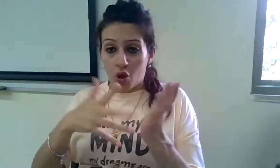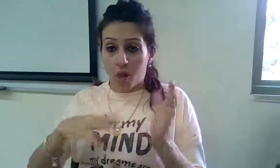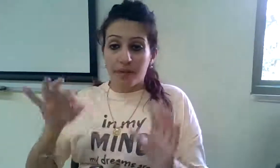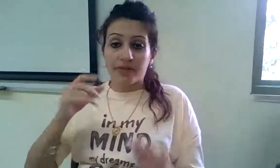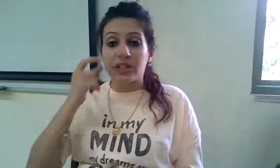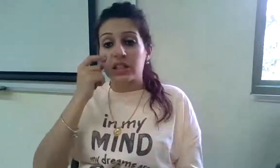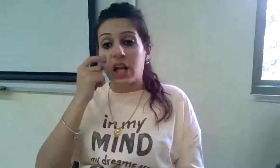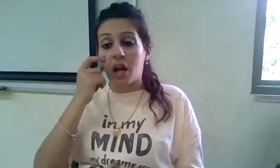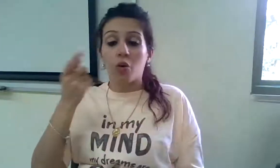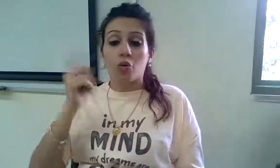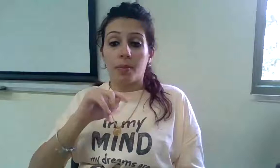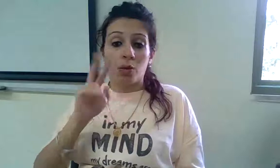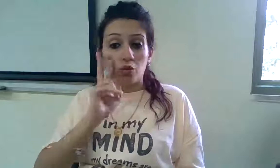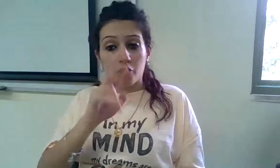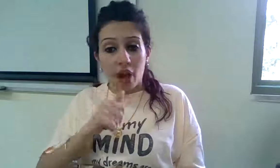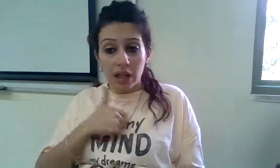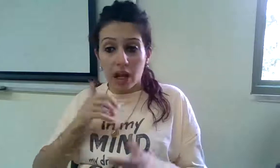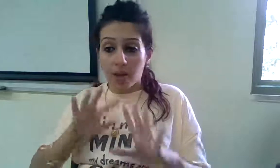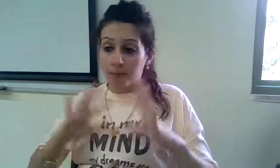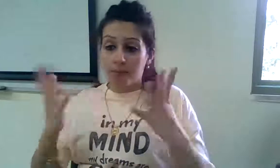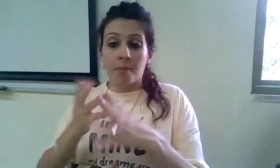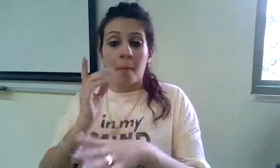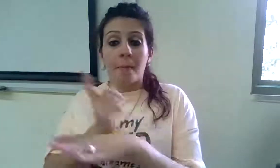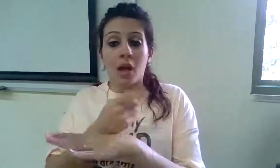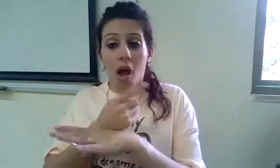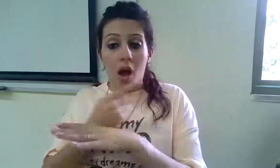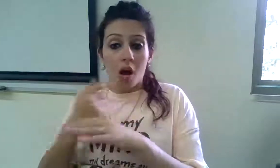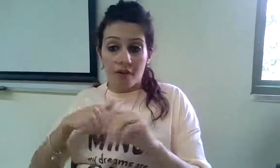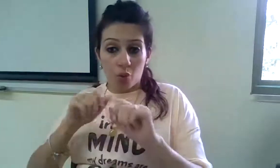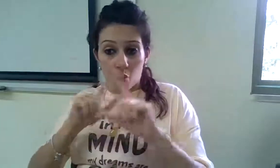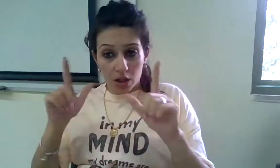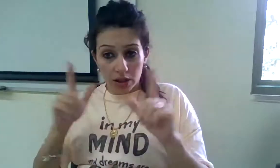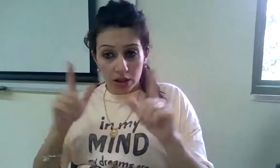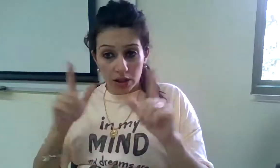وحتى مناقشتهم حوله لذلك فأنني اعتقد بأن هذه الأزمة